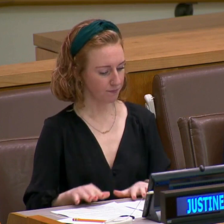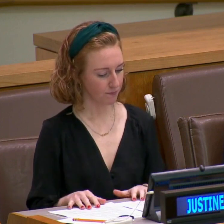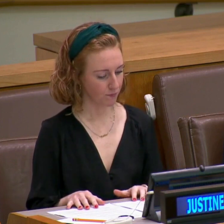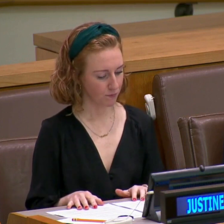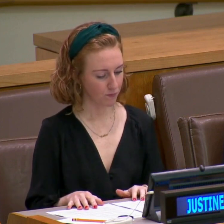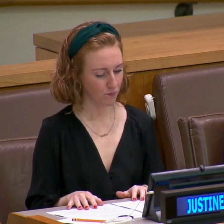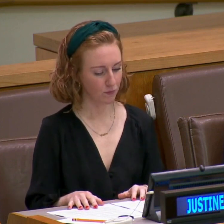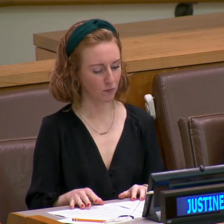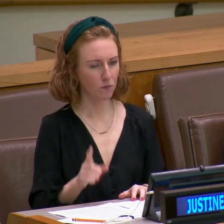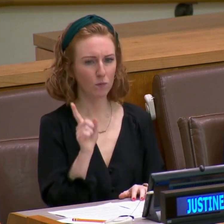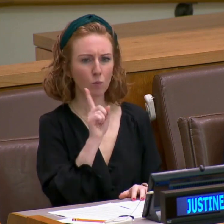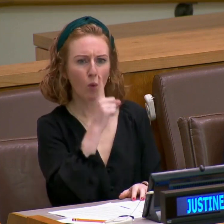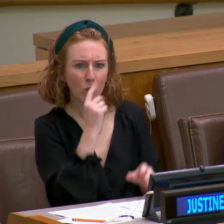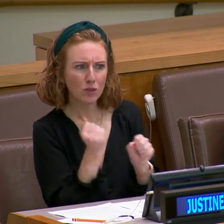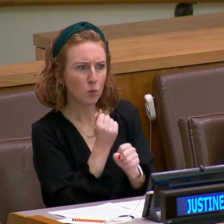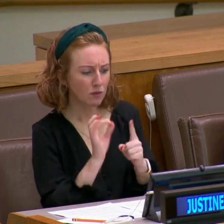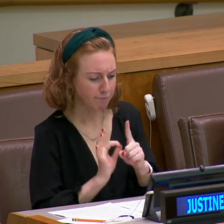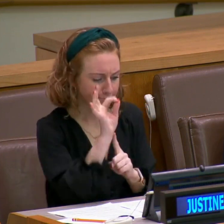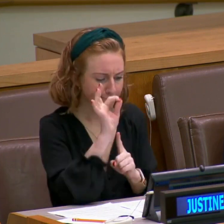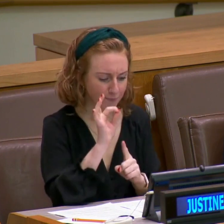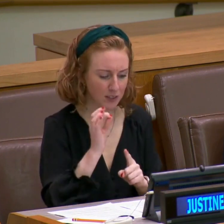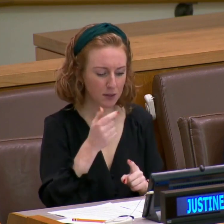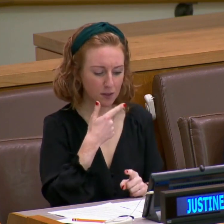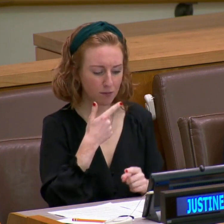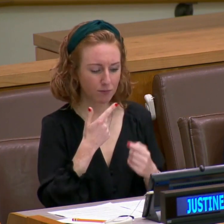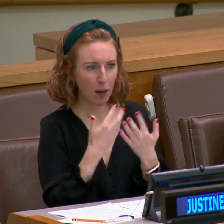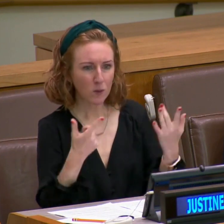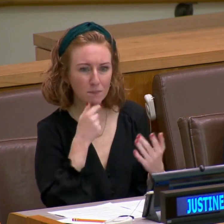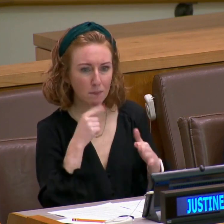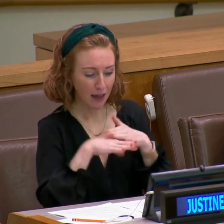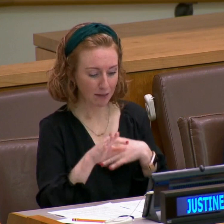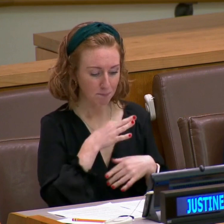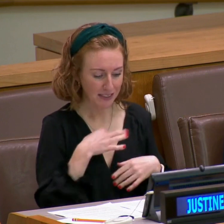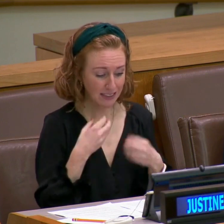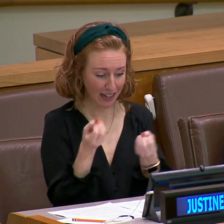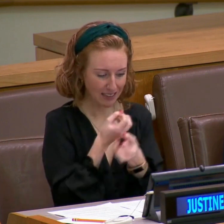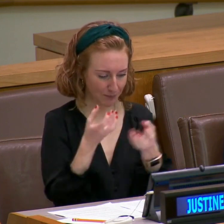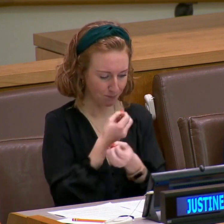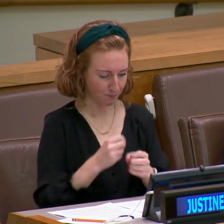tampoco. Entonces, ¿qué podemos hacer para incrementar la cantidad de personas sordas en medicina y